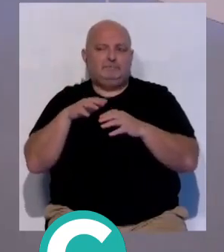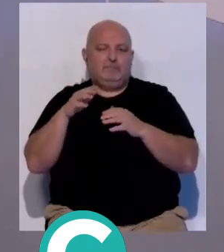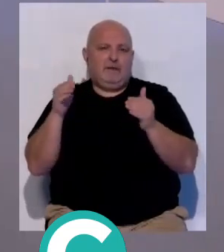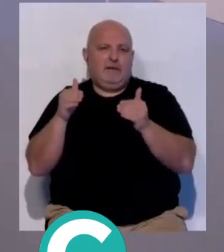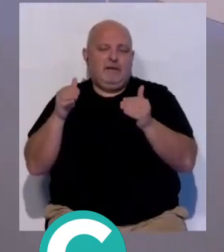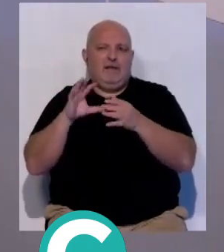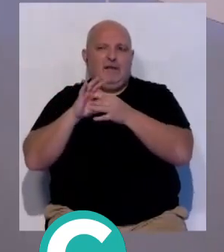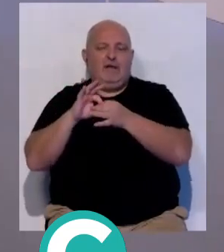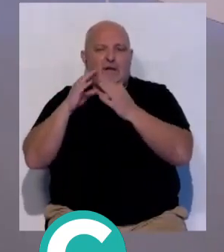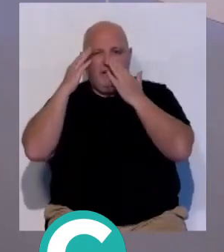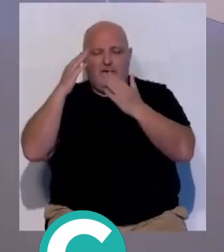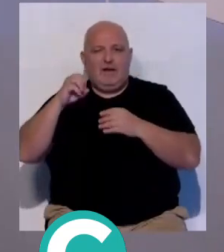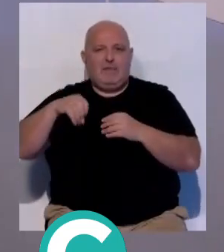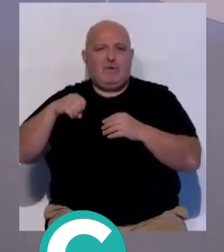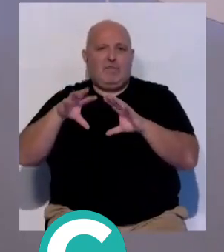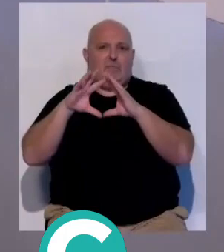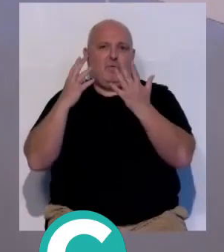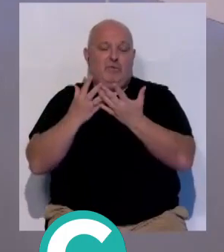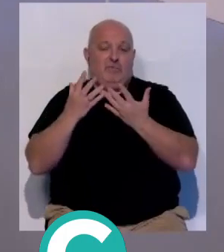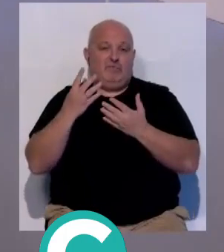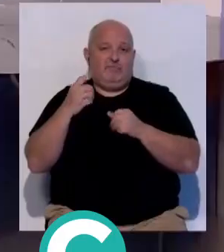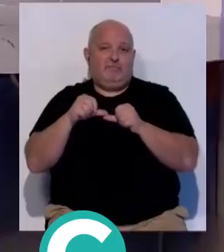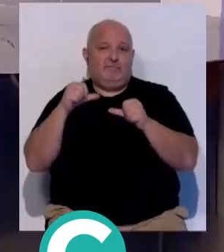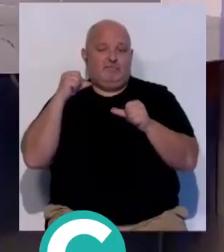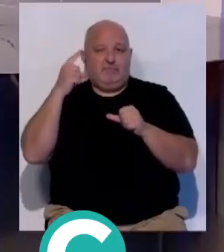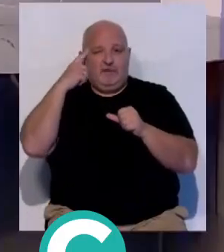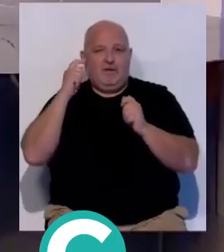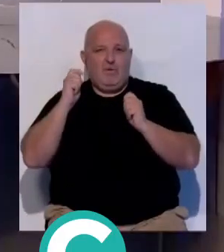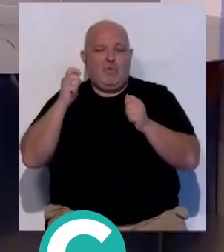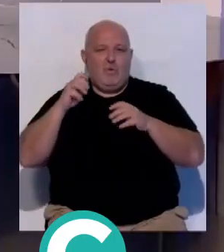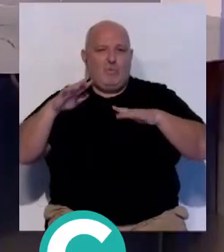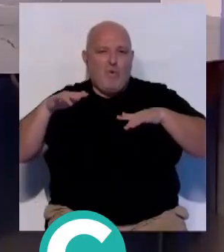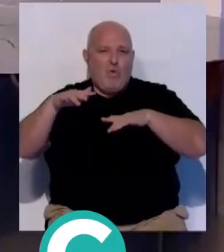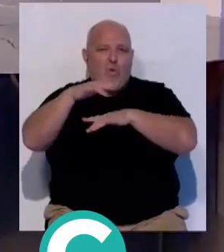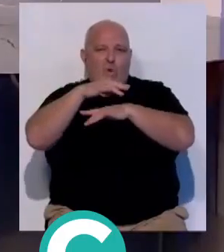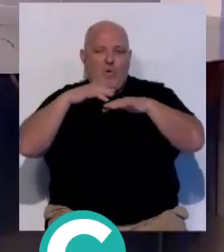es un homenaje a los campeones del mundo se acuerdan las manifestaciones cerca de hablaban